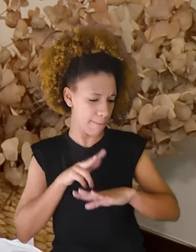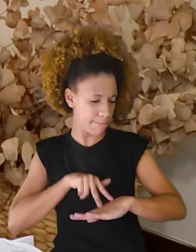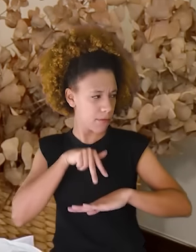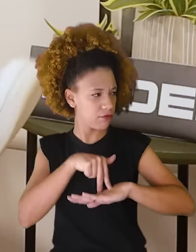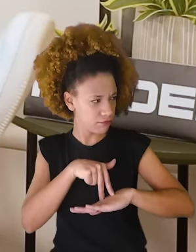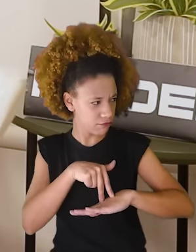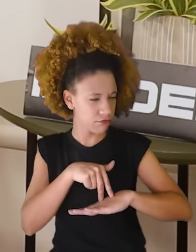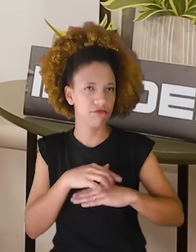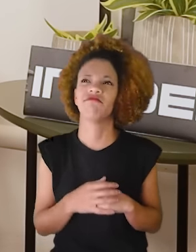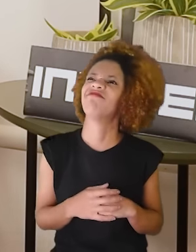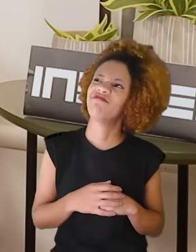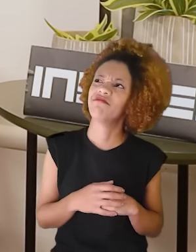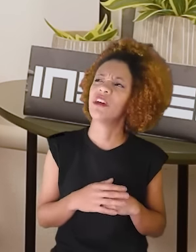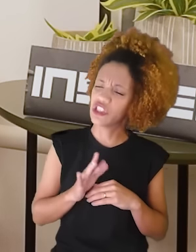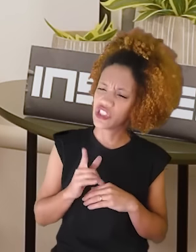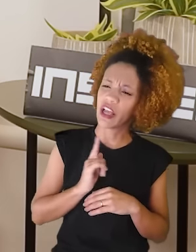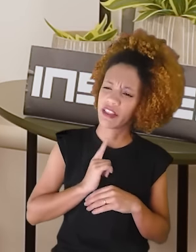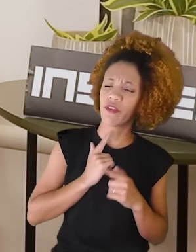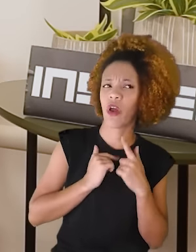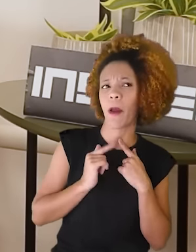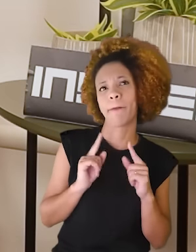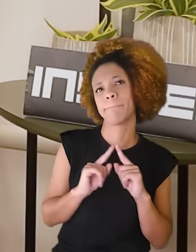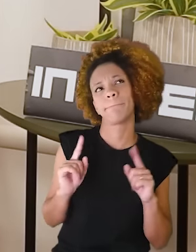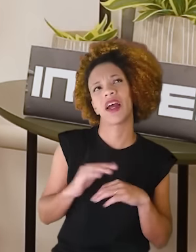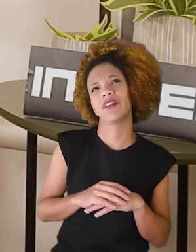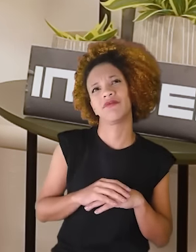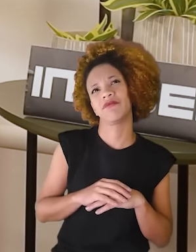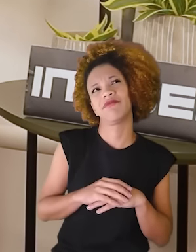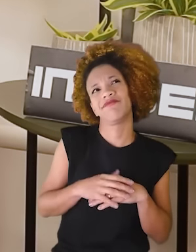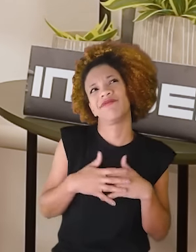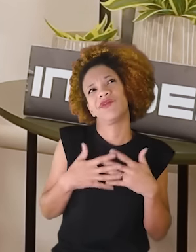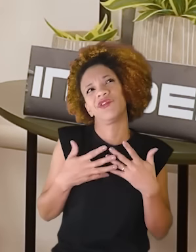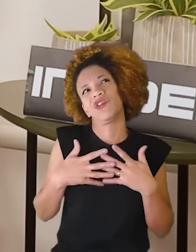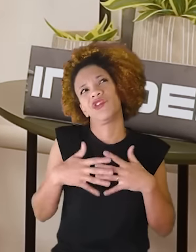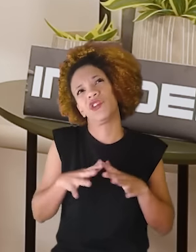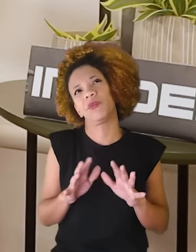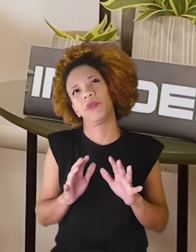PR cara já tive muita mas par que eu não gosto de assistir então acho que eu não vou saber fazer